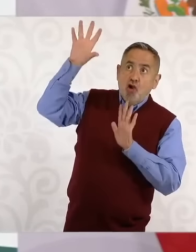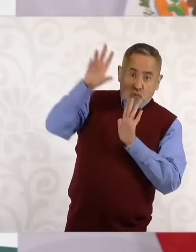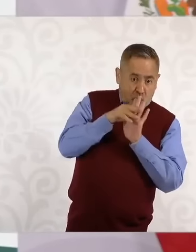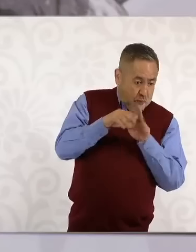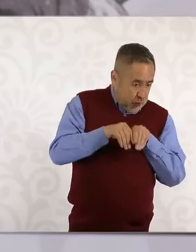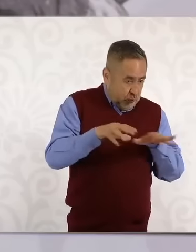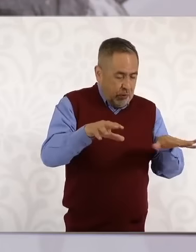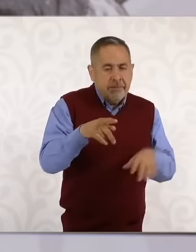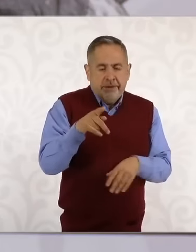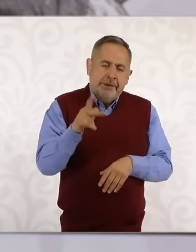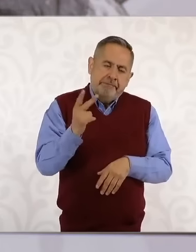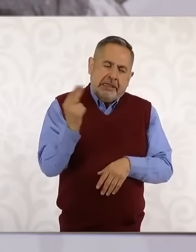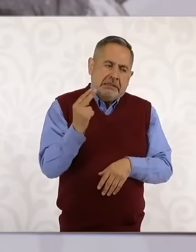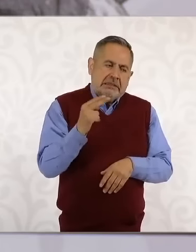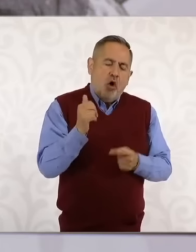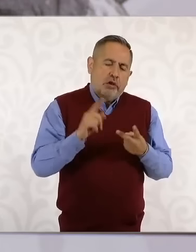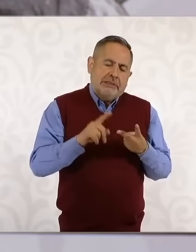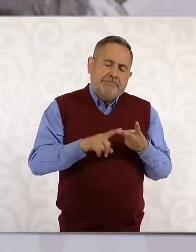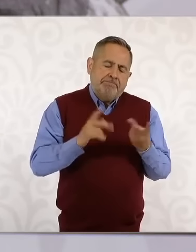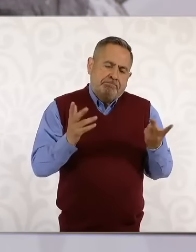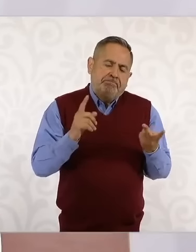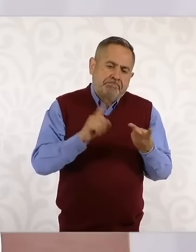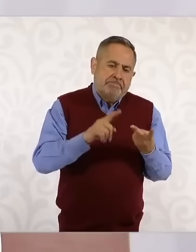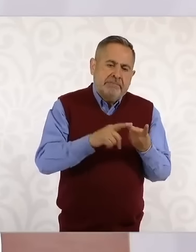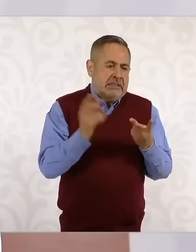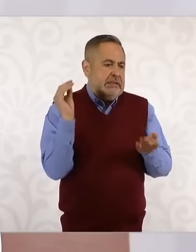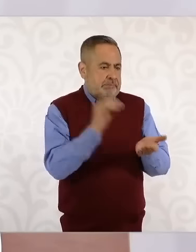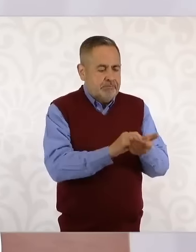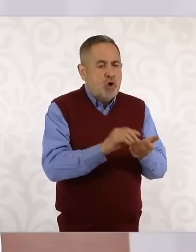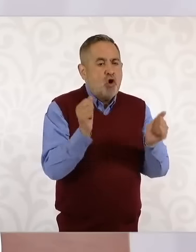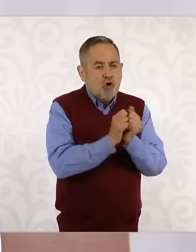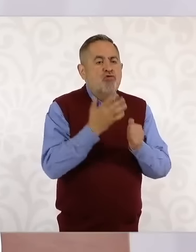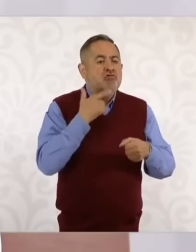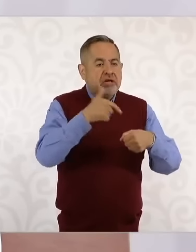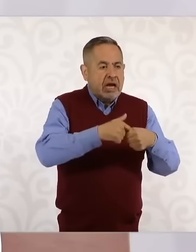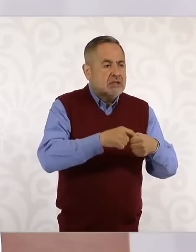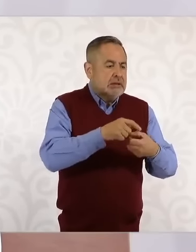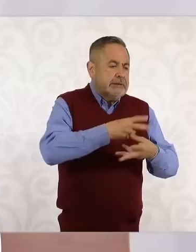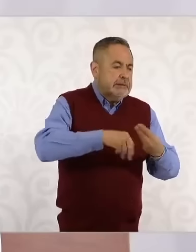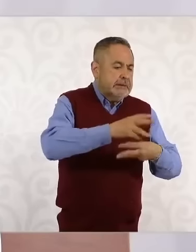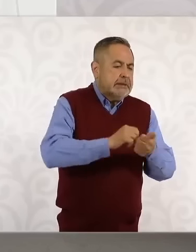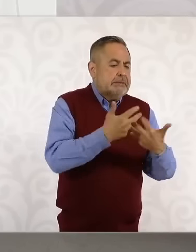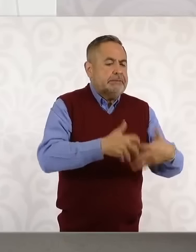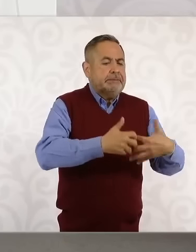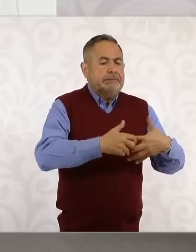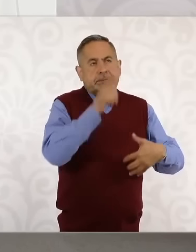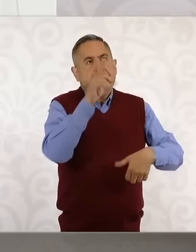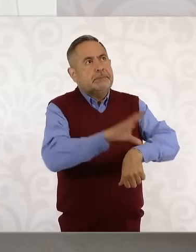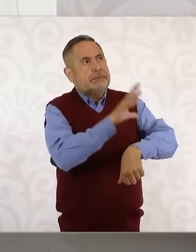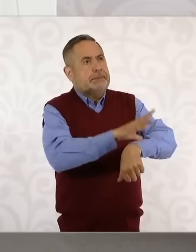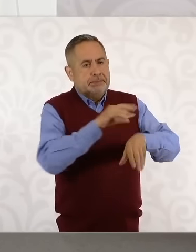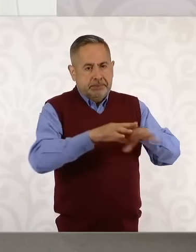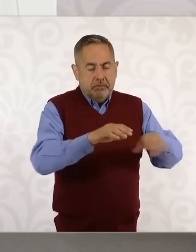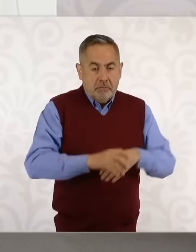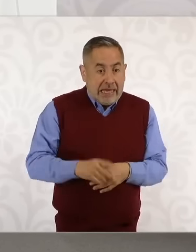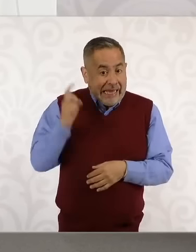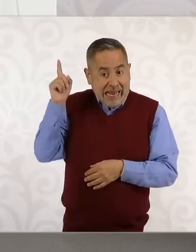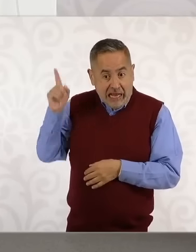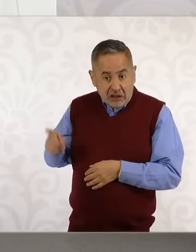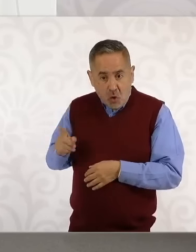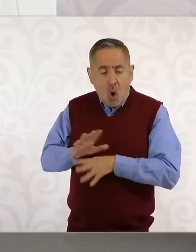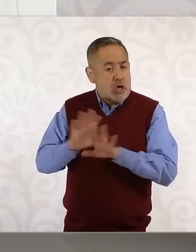necesita de todas maneras una base de combustión interna. Entonces, esto ya se licitó, se está en